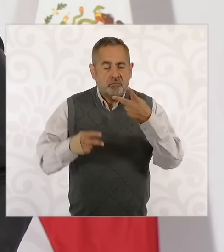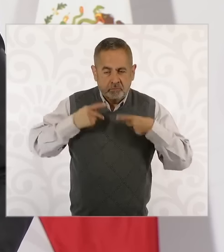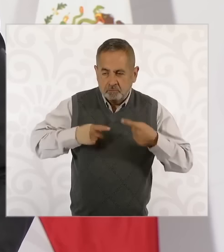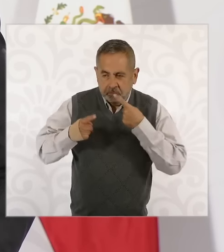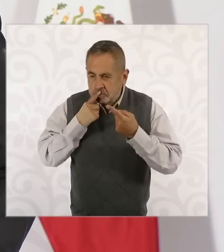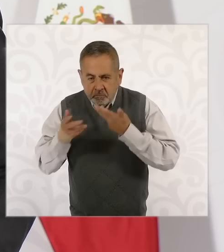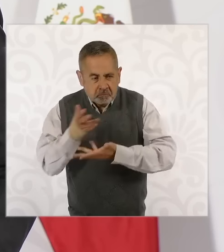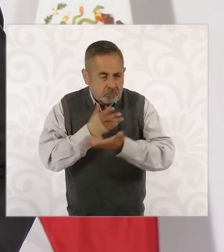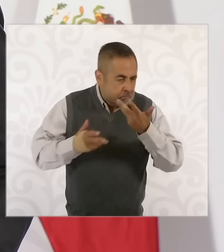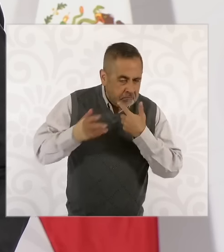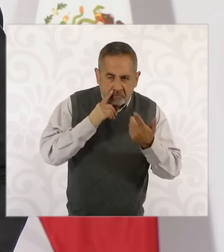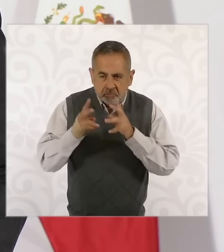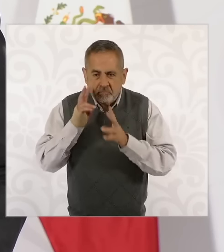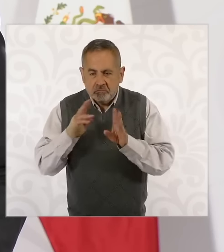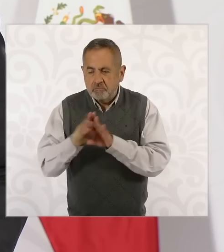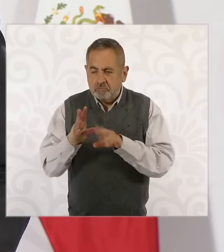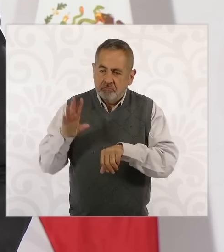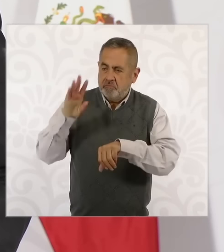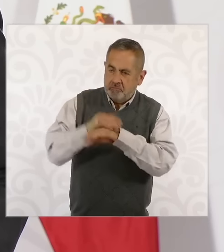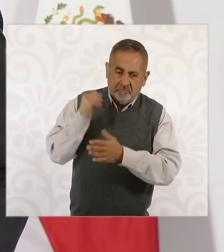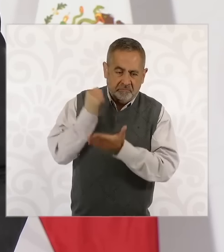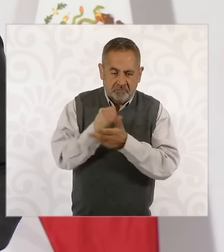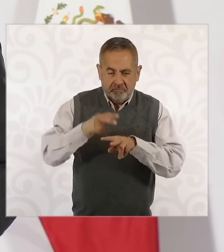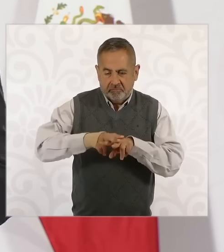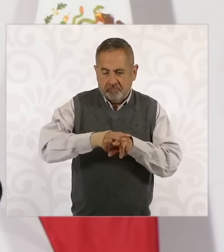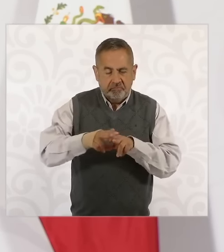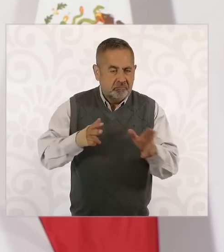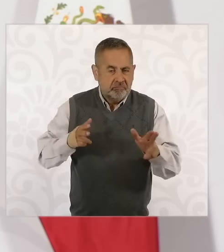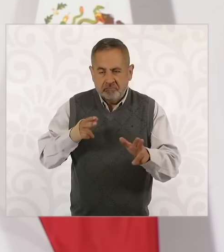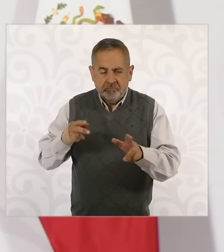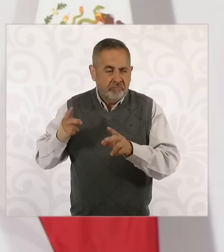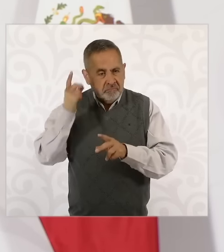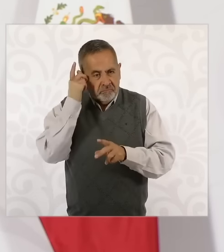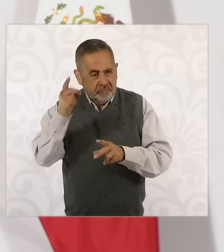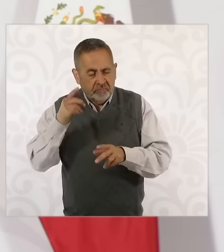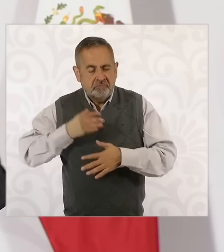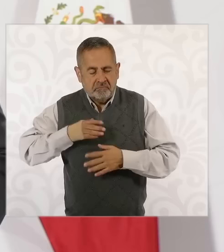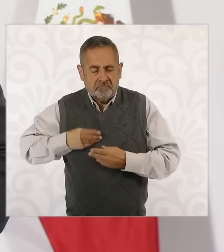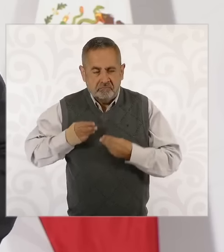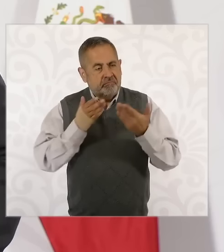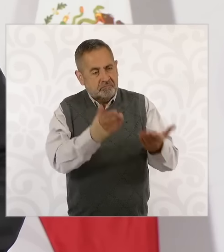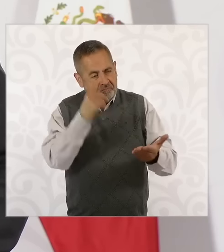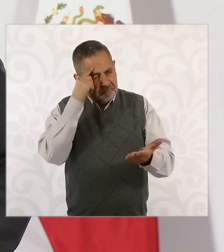propiedad privada y 239 personas morales. Y terminaría diciendo, presidenta, que también